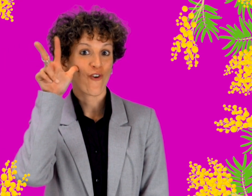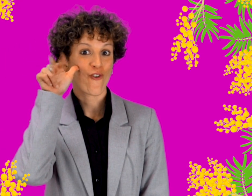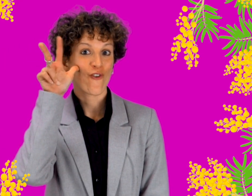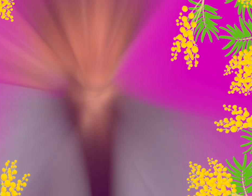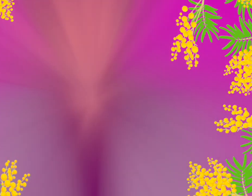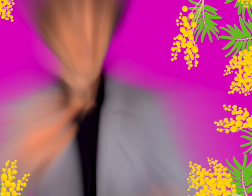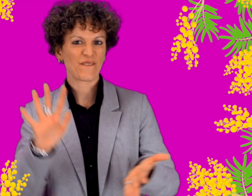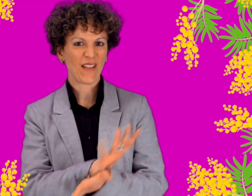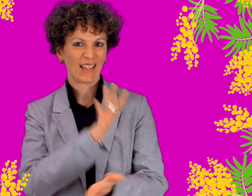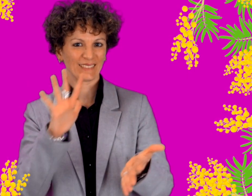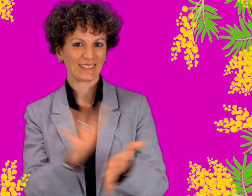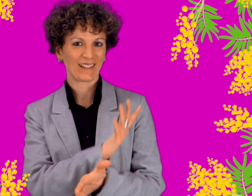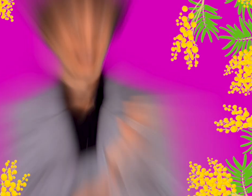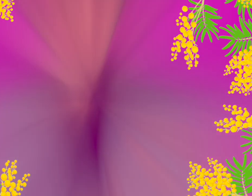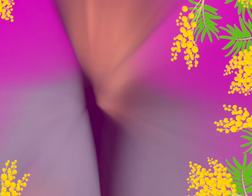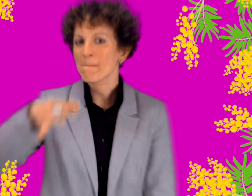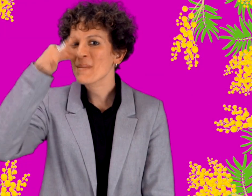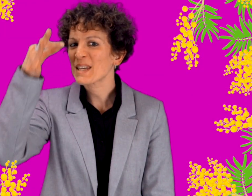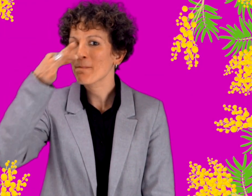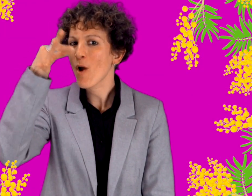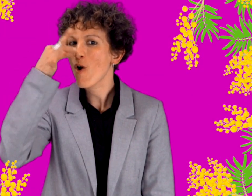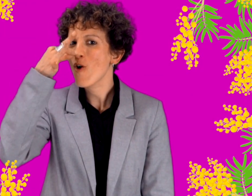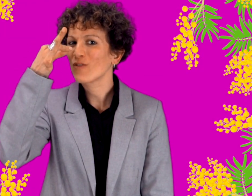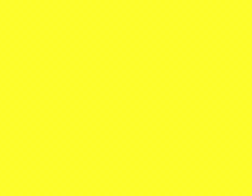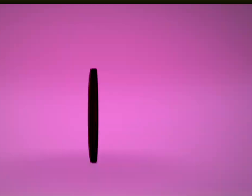DONNA, FESTA e MIMOSA